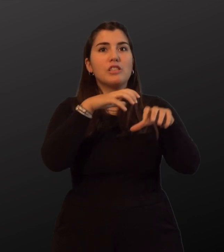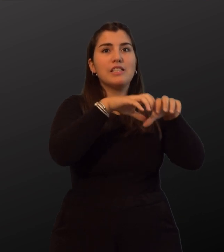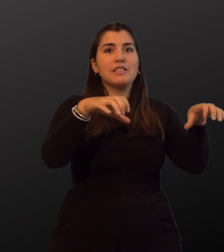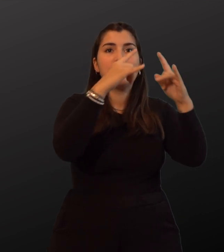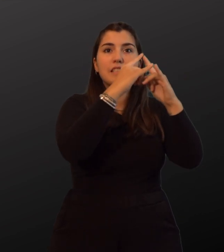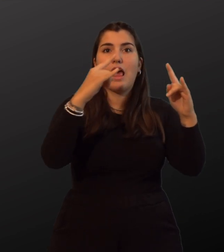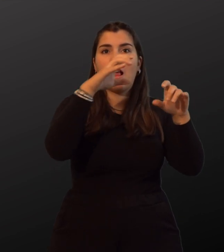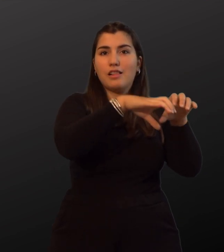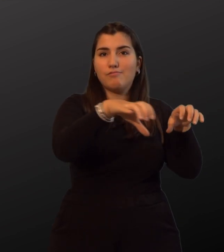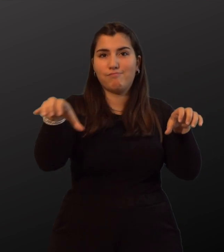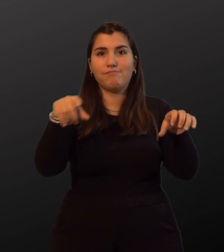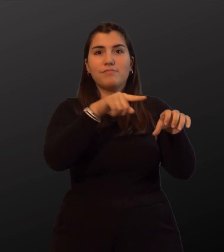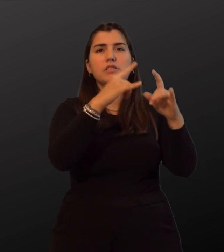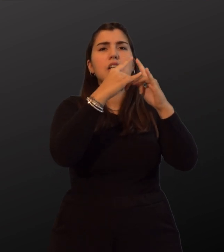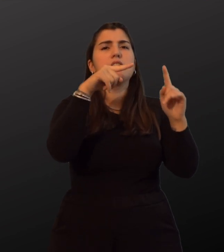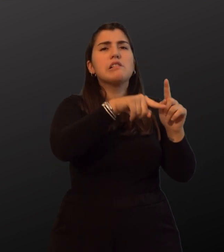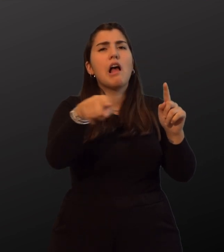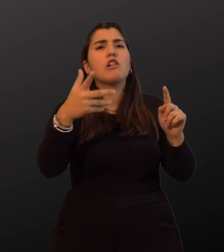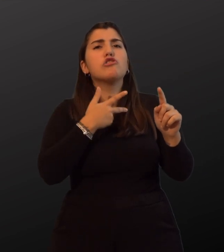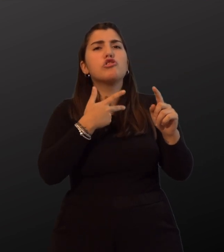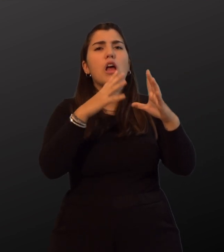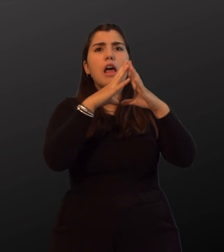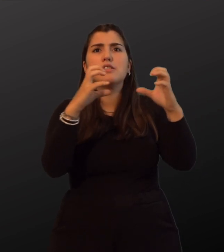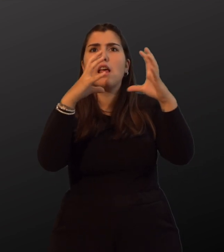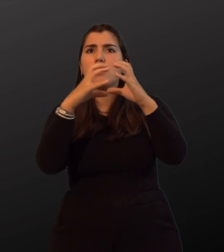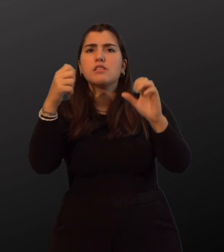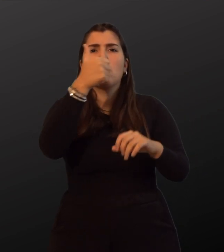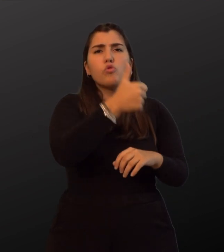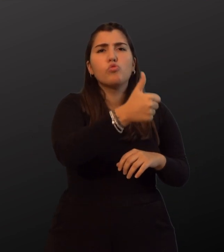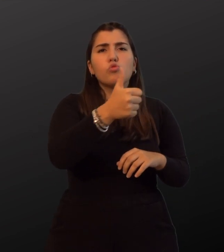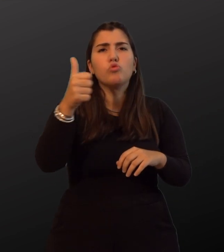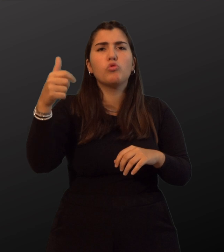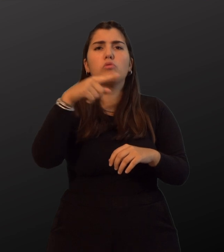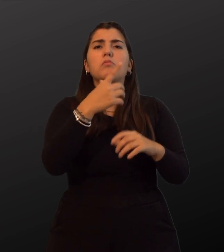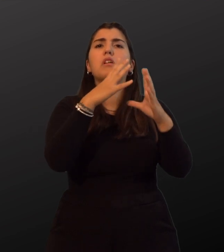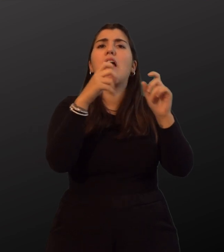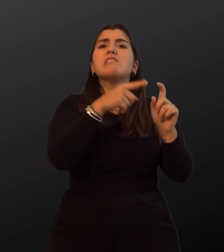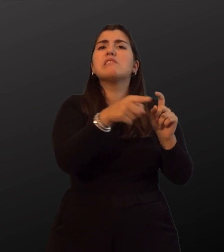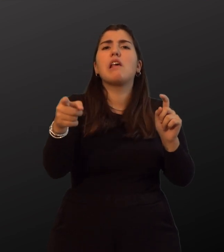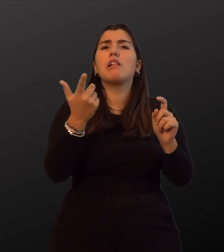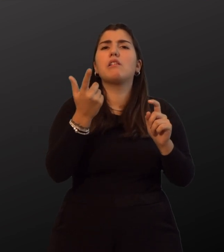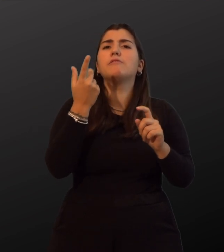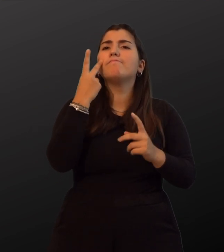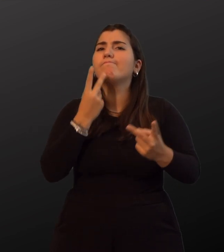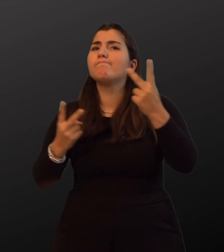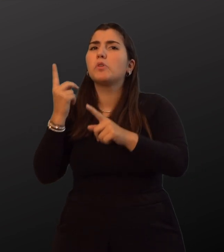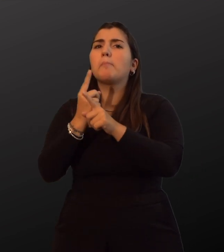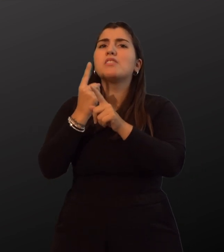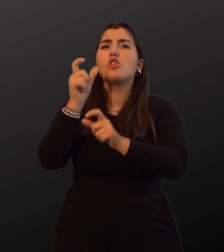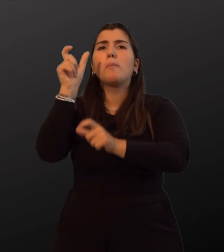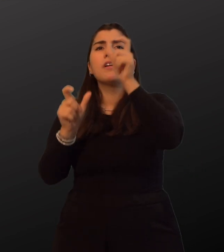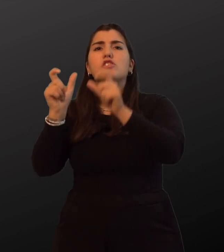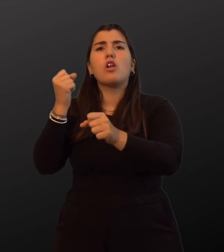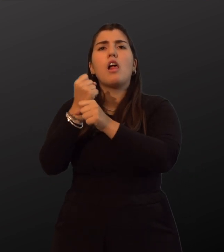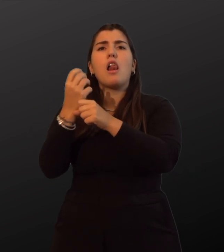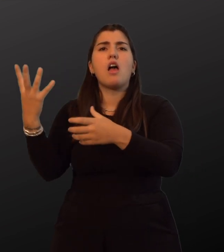tantissime aziende che sono alla ricerca di personale e potrete quindi candidarvi